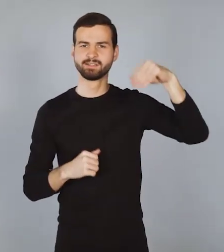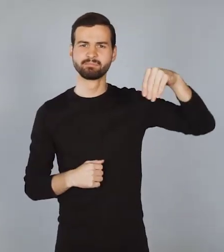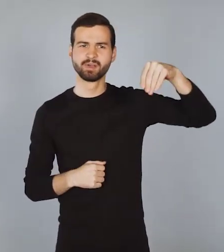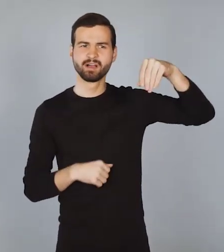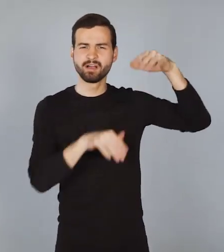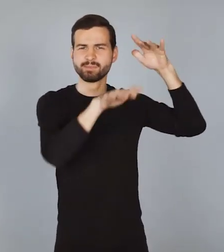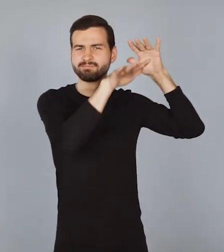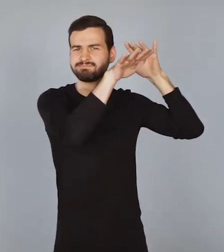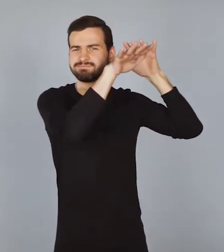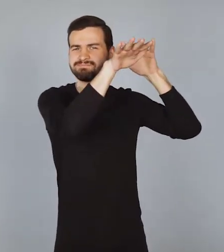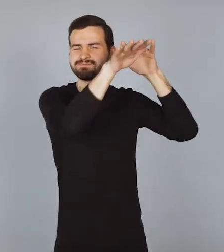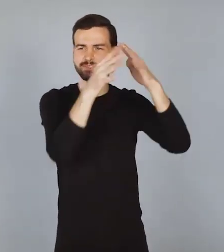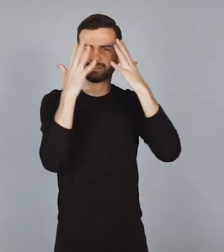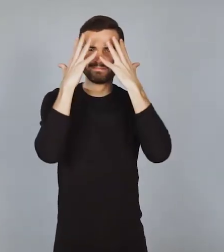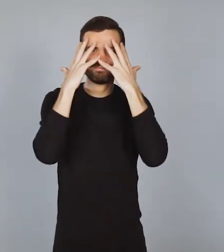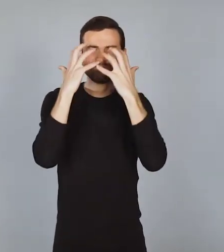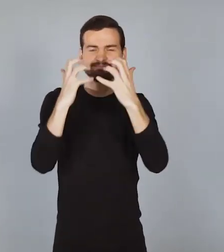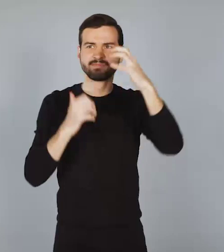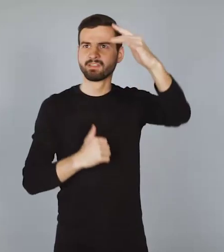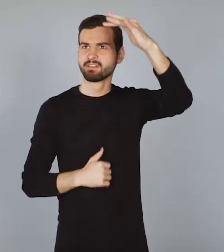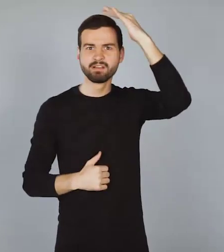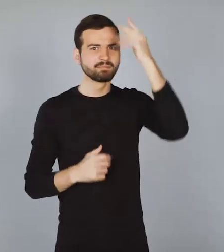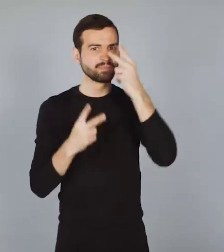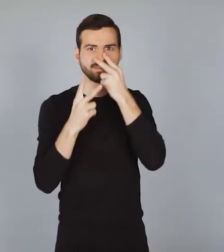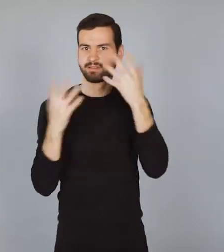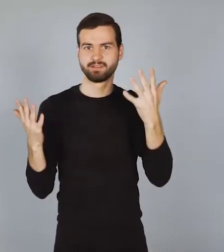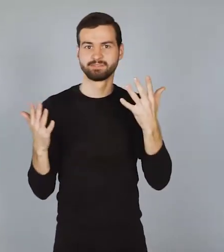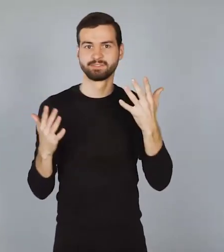Огромная туча пепла закрыла небо.